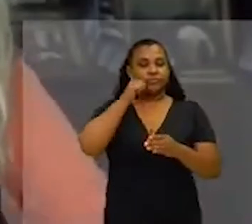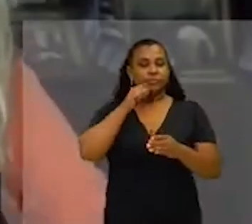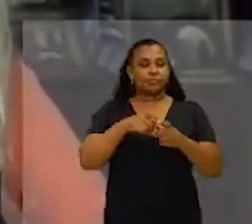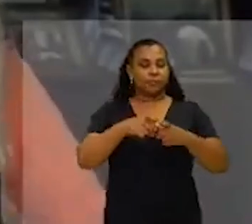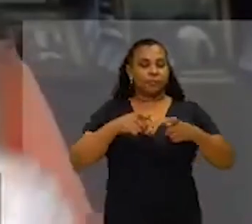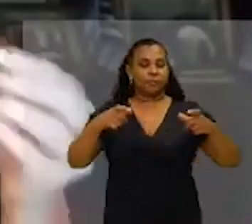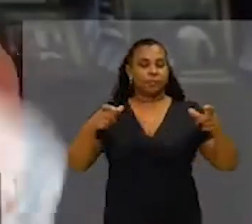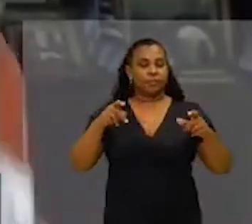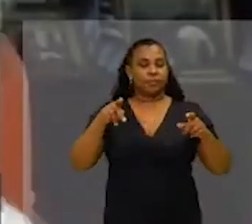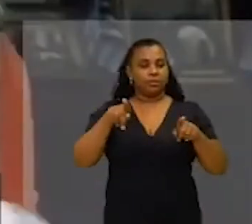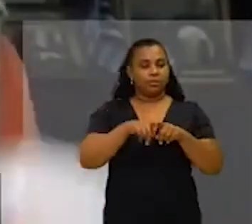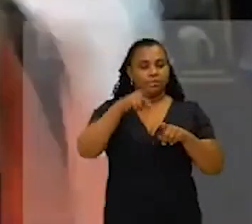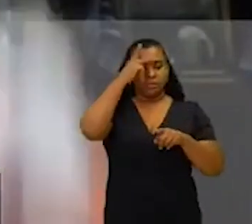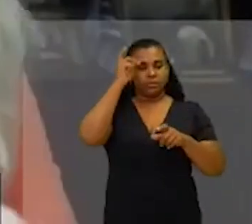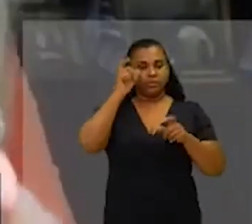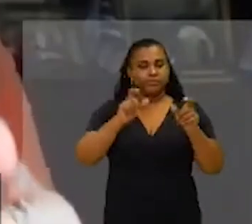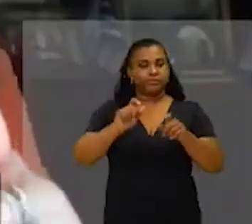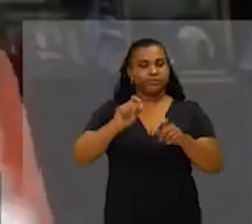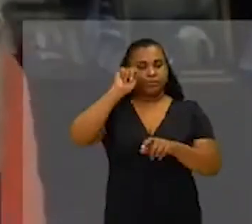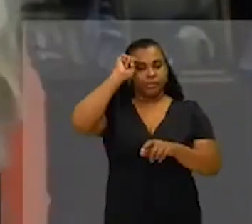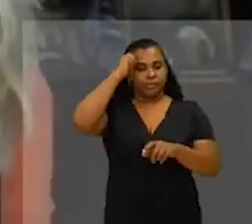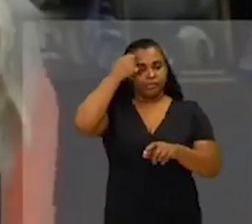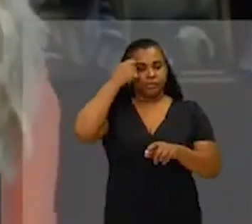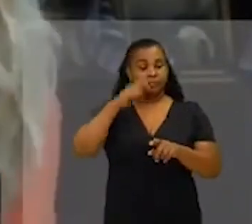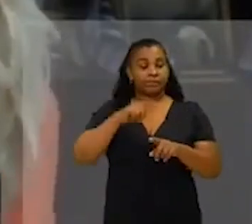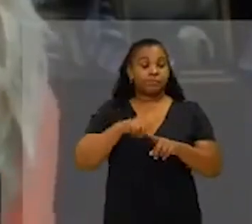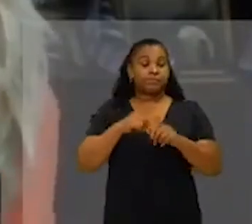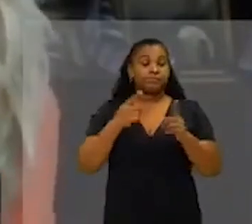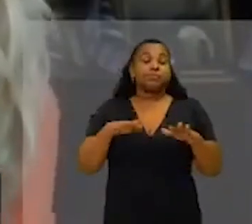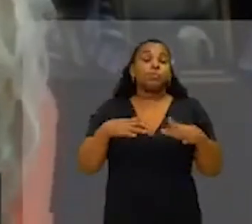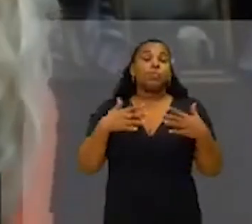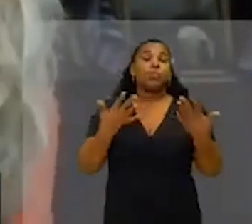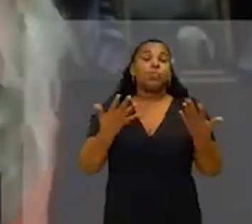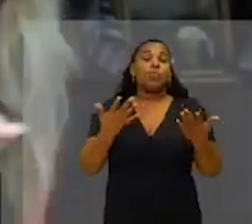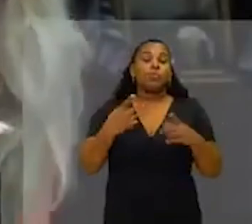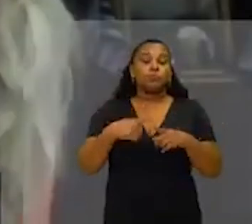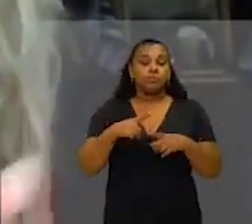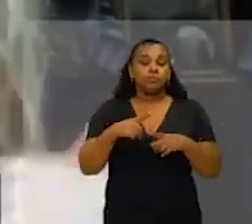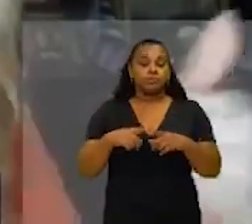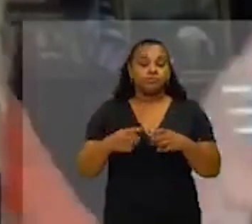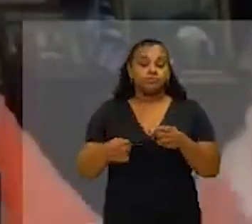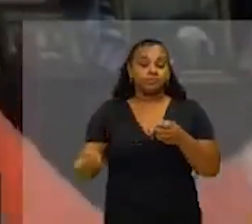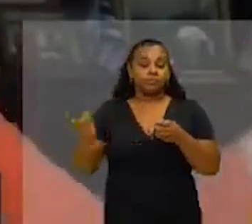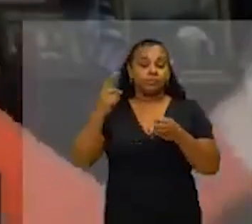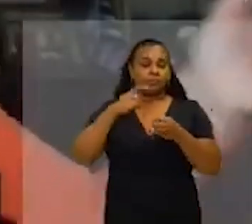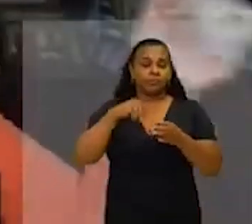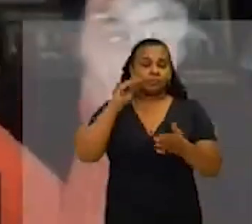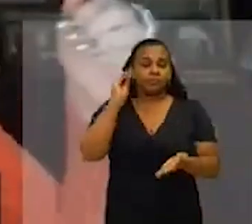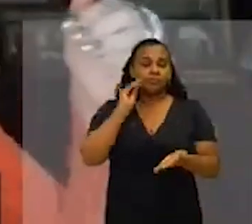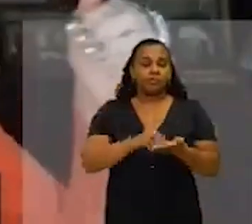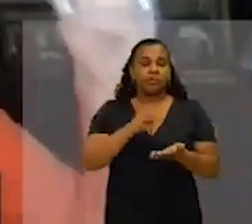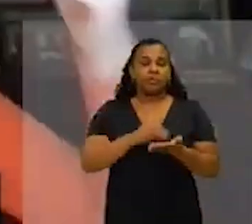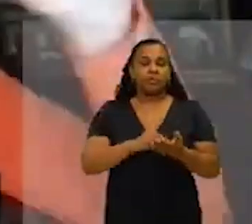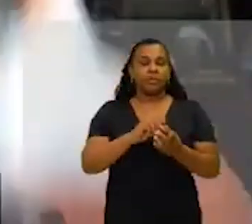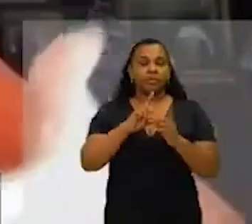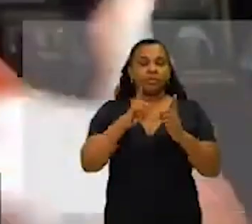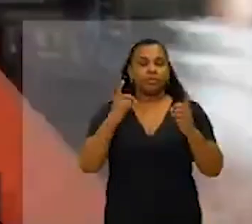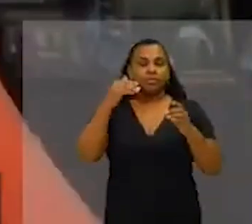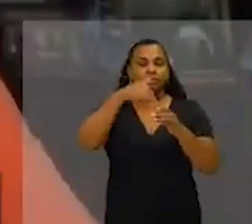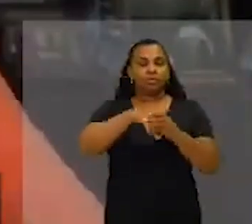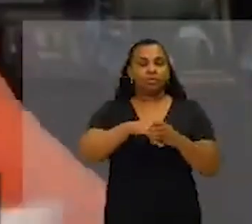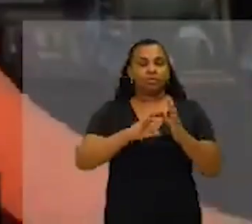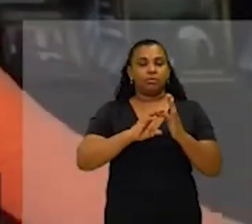pessoas negras porém qual é o problema volto na falta da Democracia interna que desenvolvido os